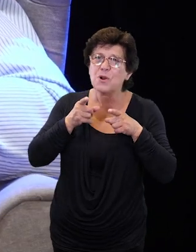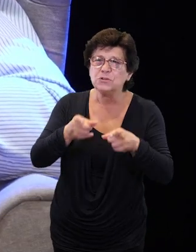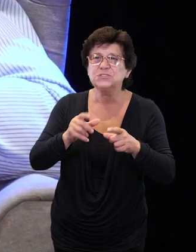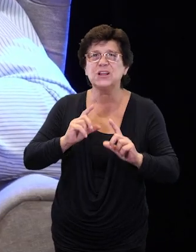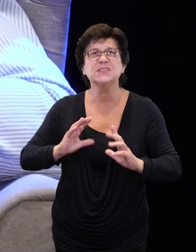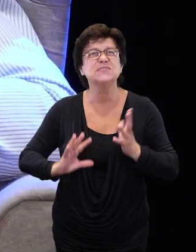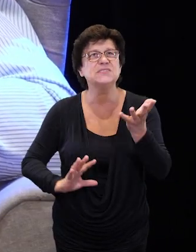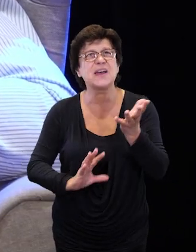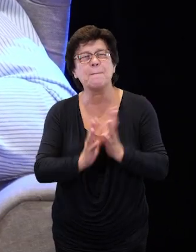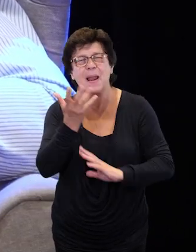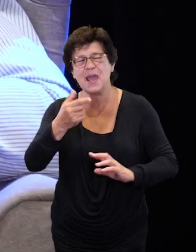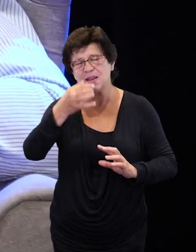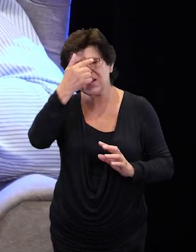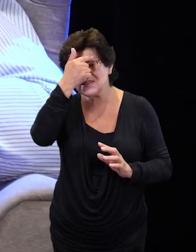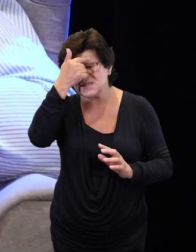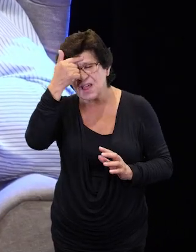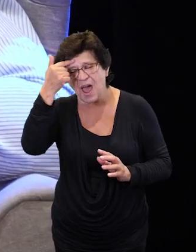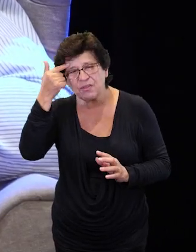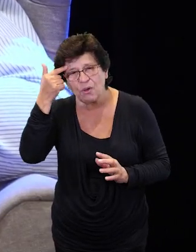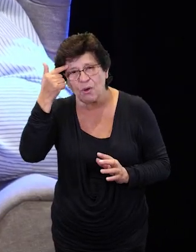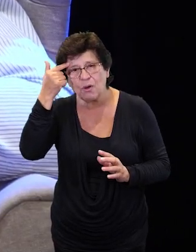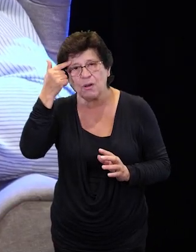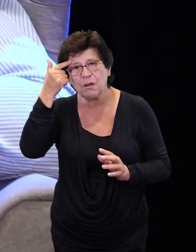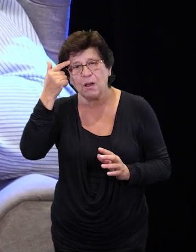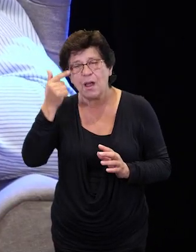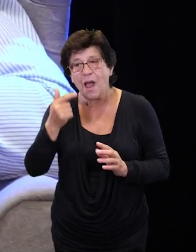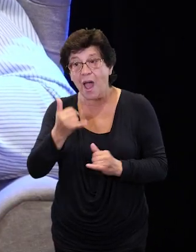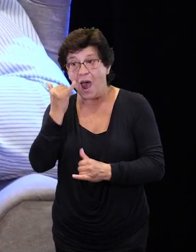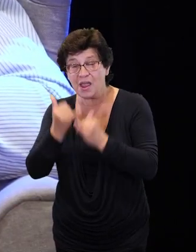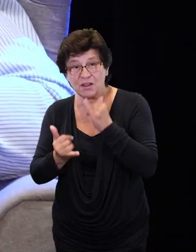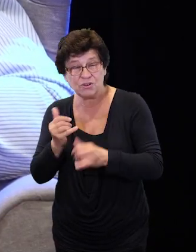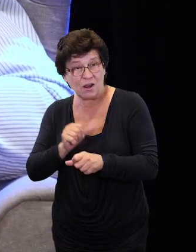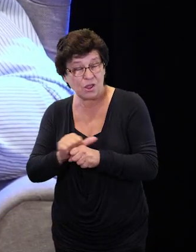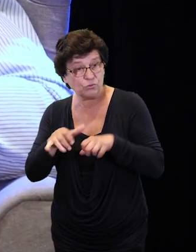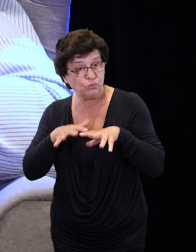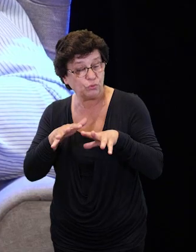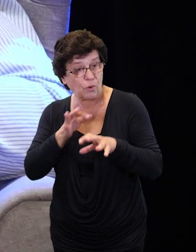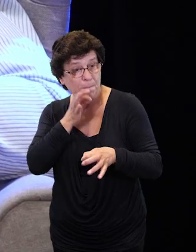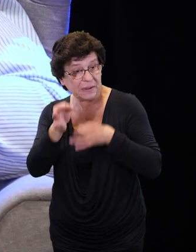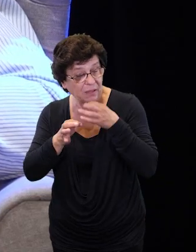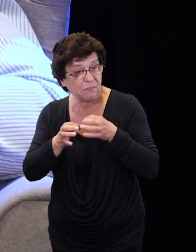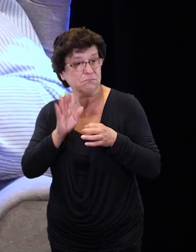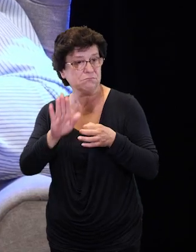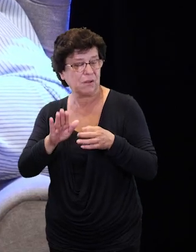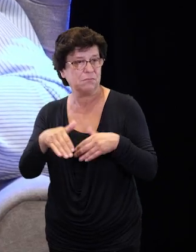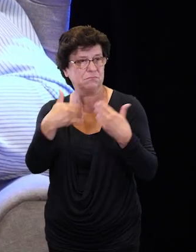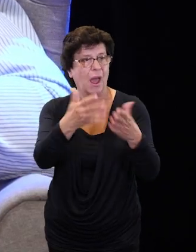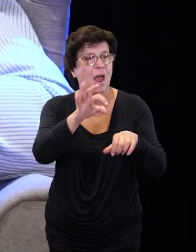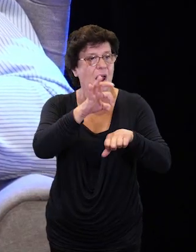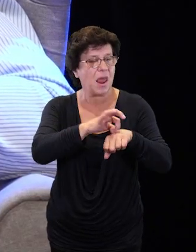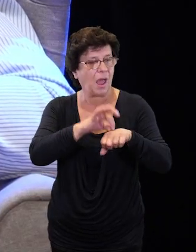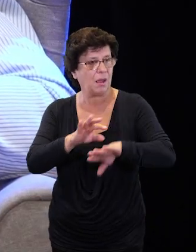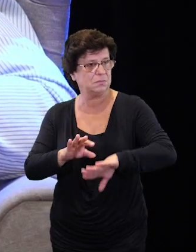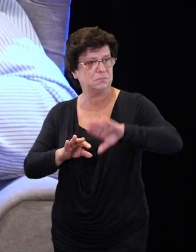A to, co jest już takie "o, tutaj jest wiele pytań", to już niech trafia do lekarza. I jak już do tego dojdziemy w Polsce, że dobrze by było,